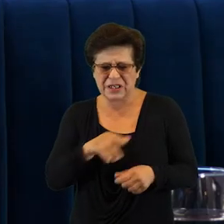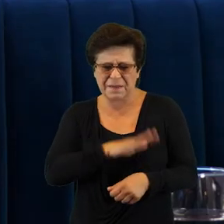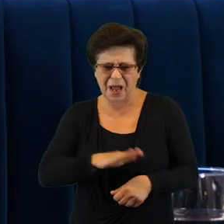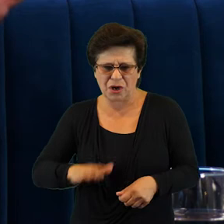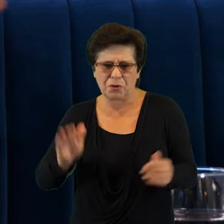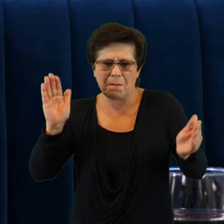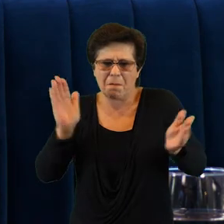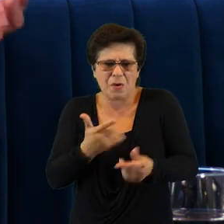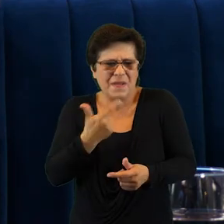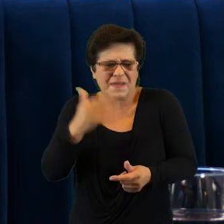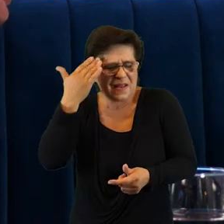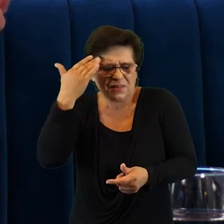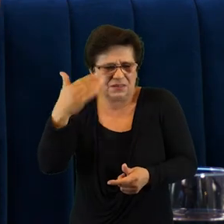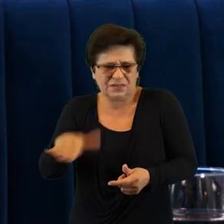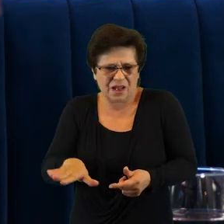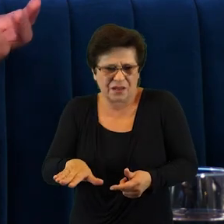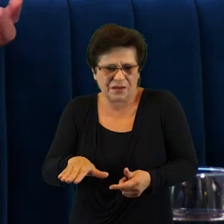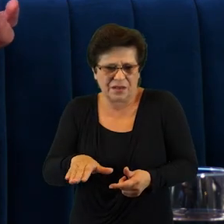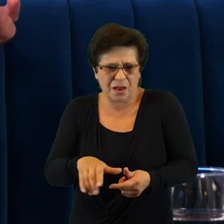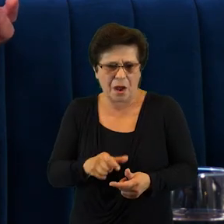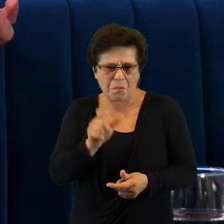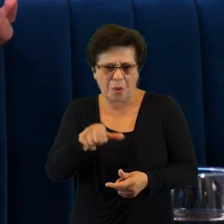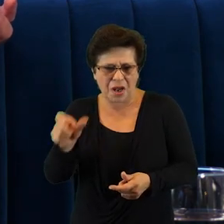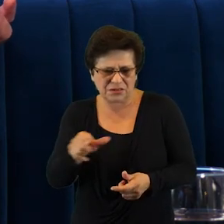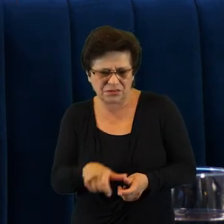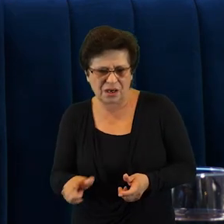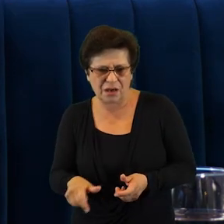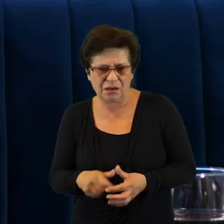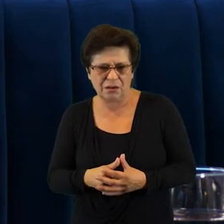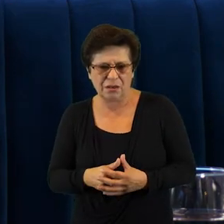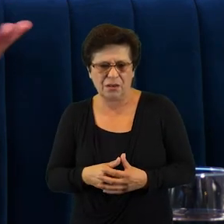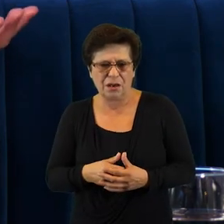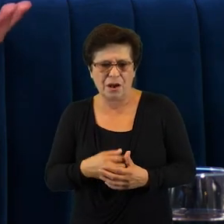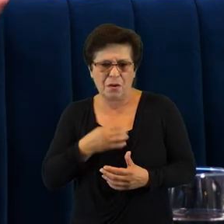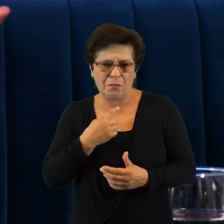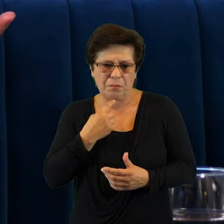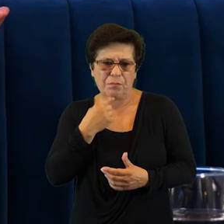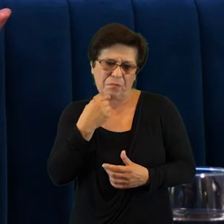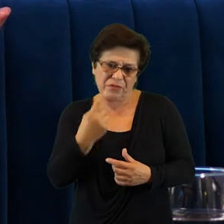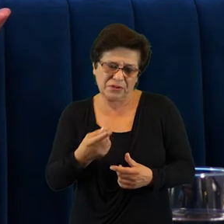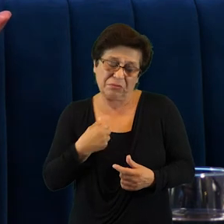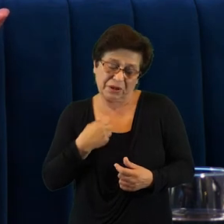i taka w ogóle nieznana nam poezja, to ją chętnie wydam". Ja powiedziałem, że to bardzo interesujące.